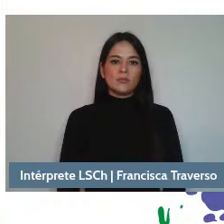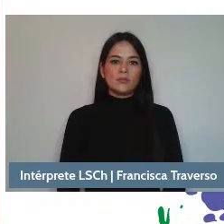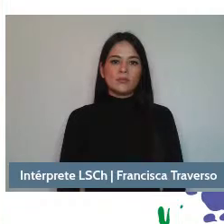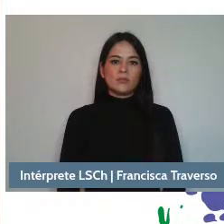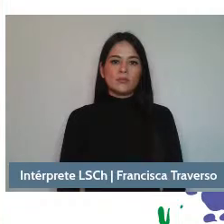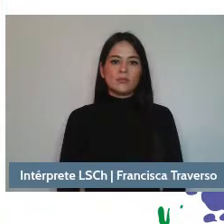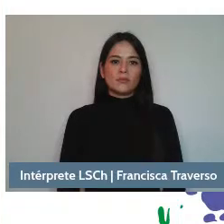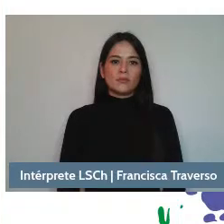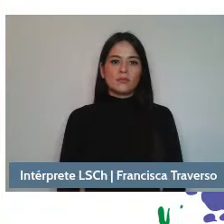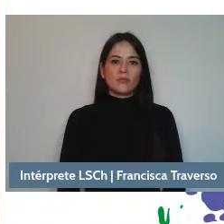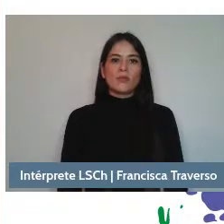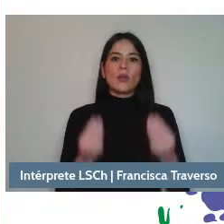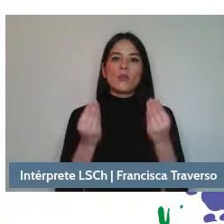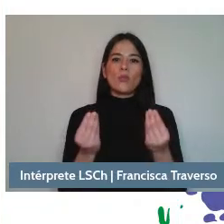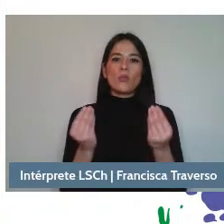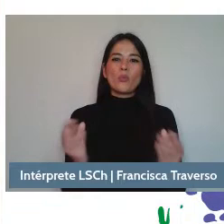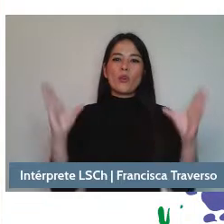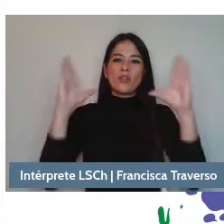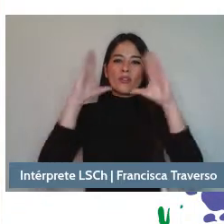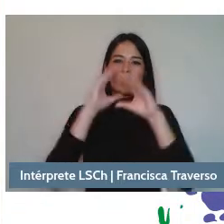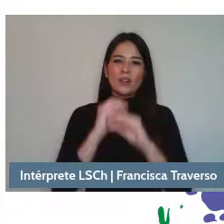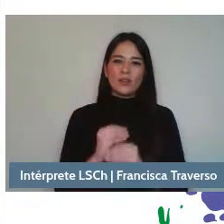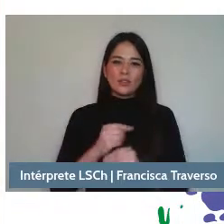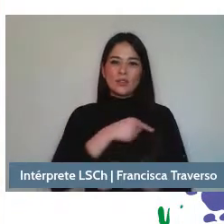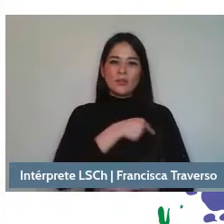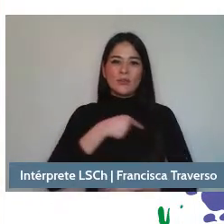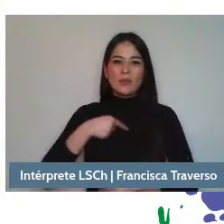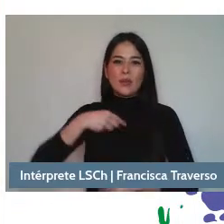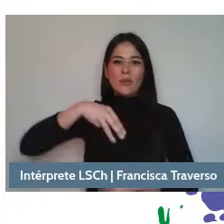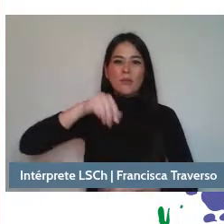Muy buenas noches. Mi nombre es Miryam Singer